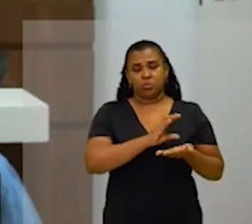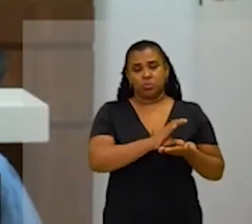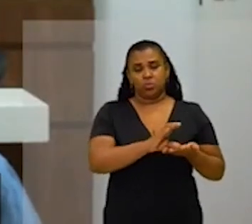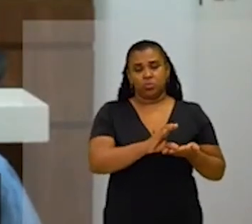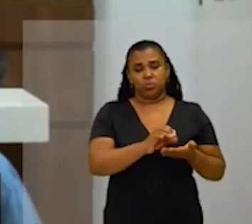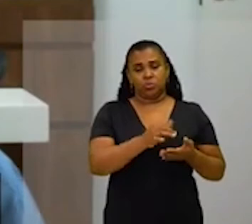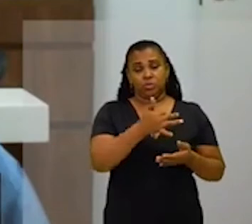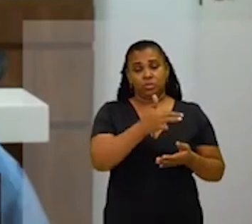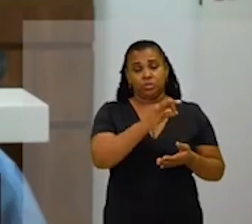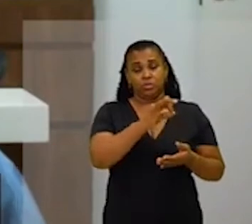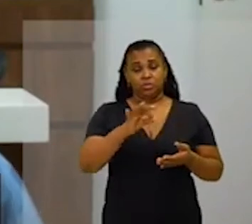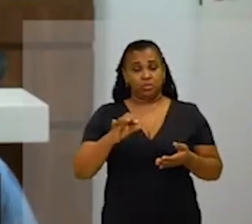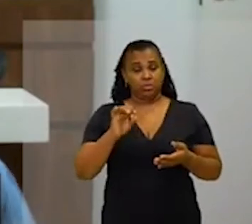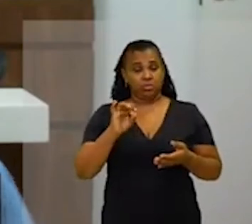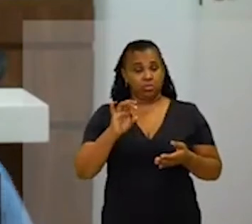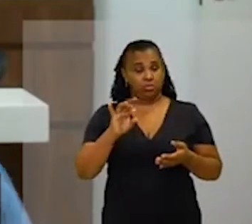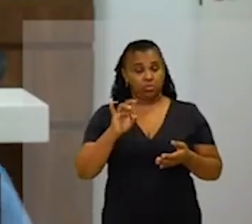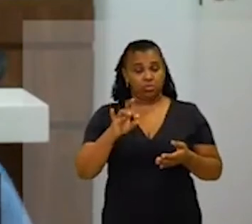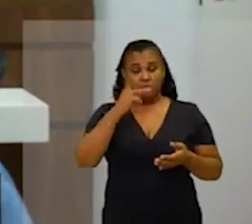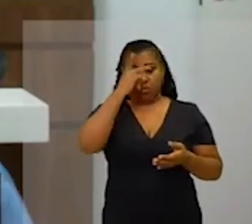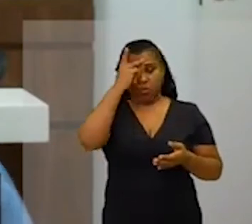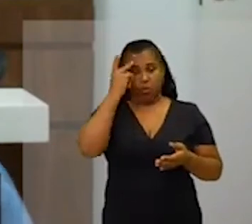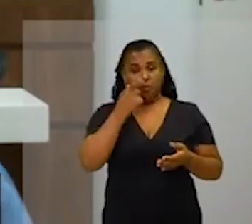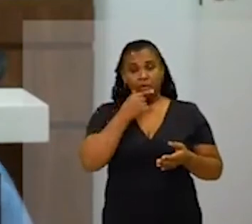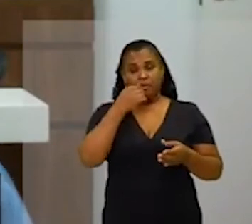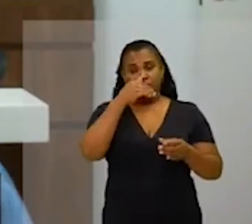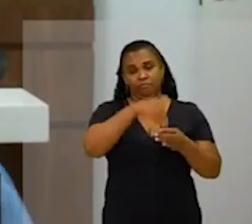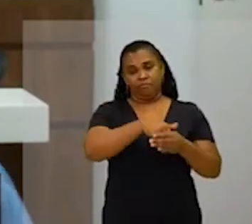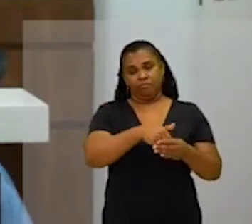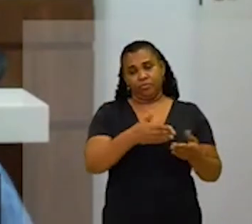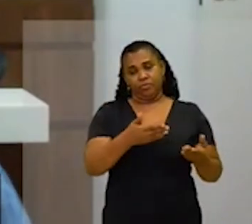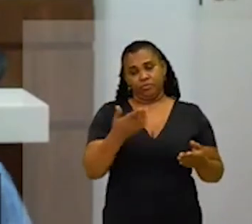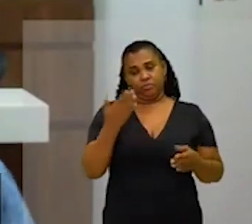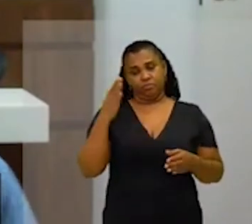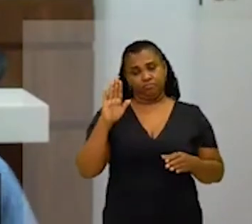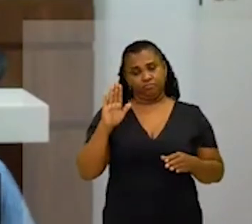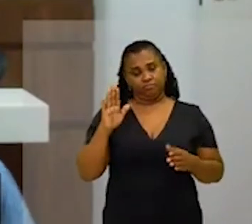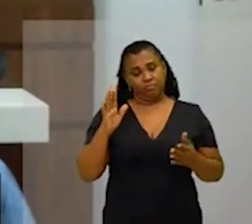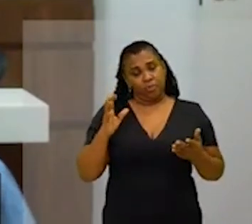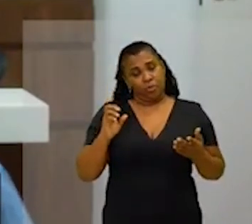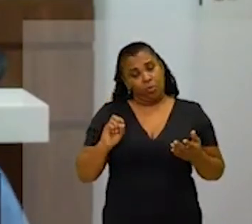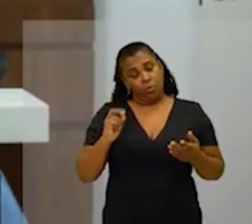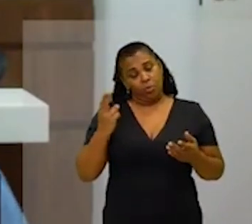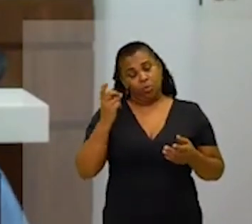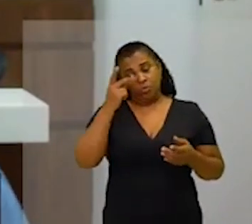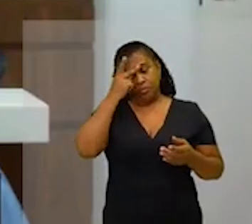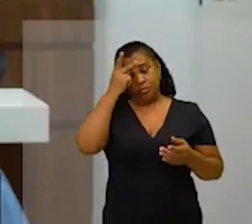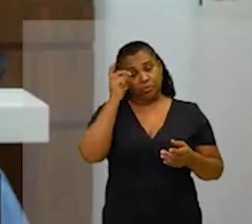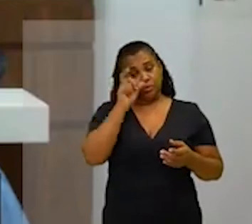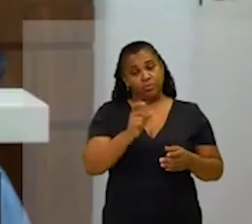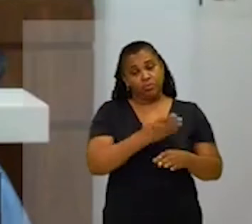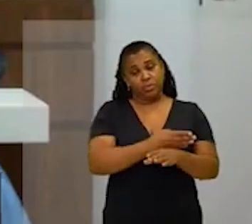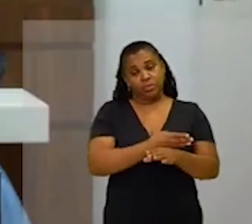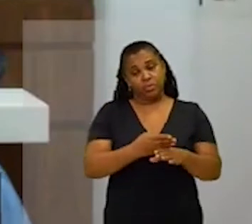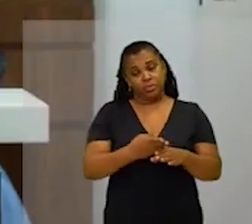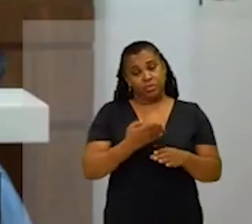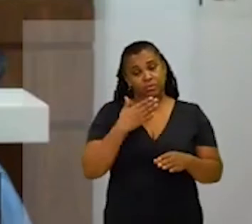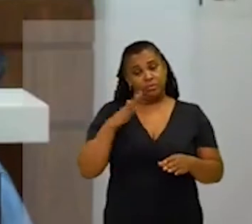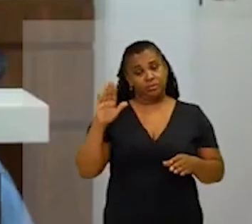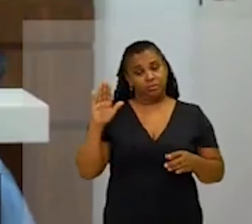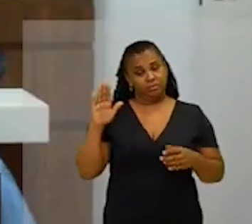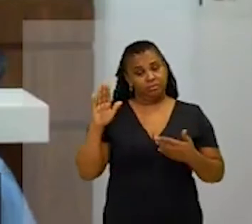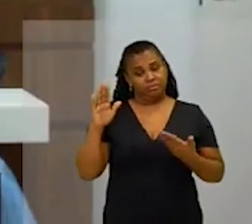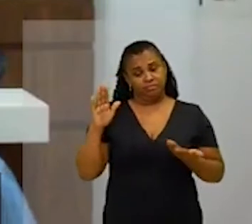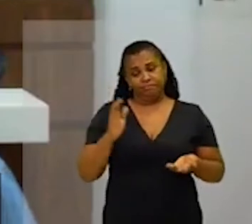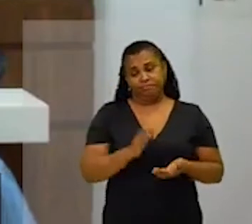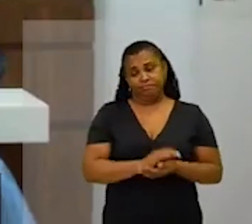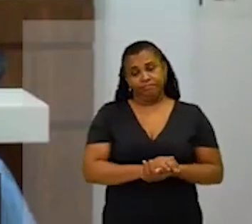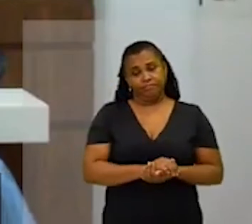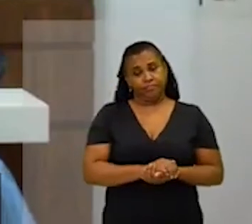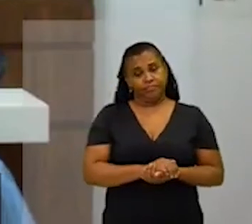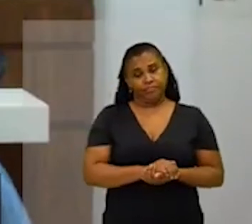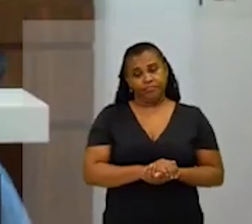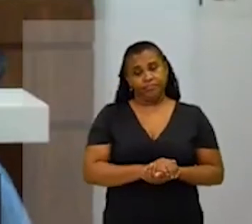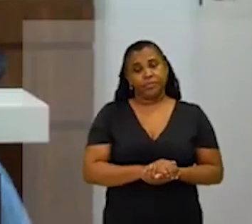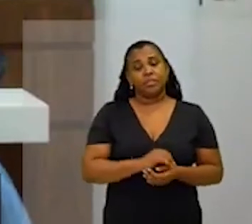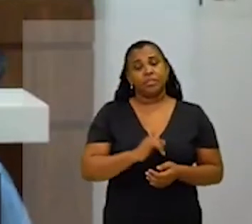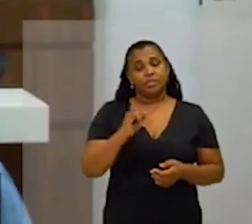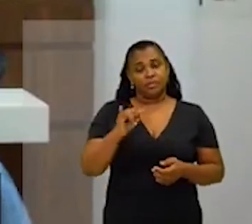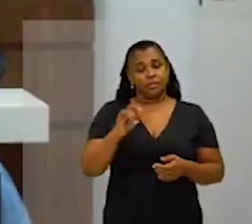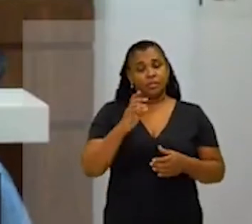só em candidaturas masculinas é o sonho candidatos brancos E assim se você já tá garantido na